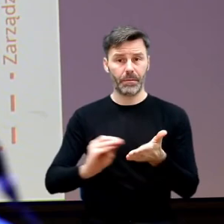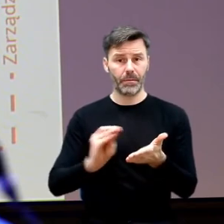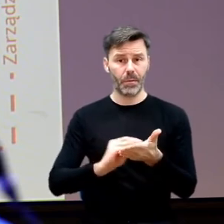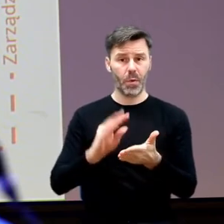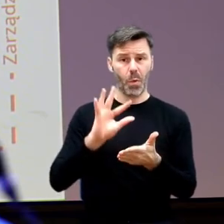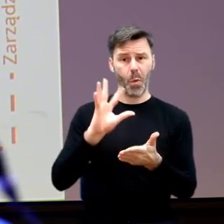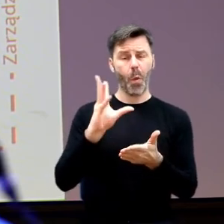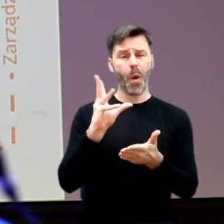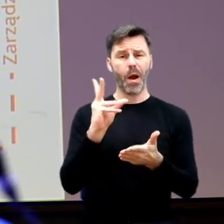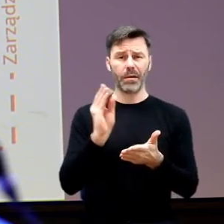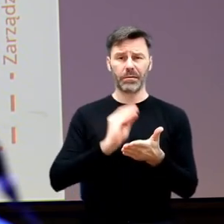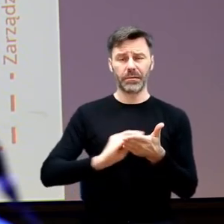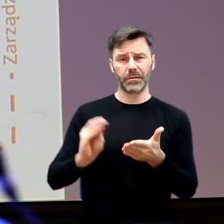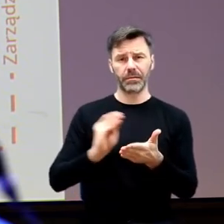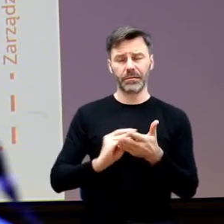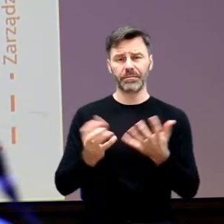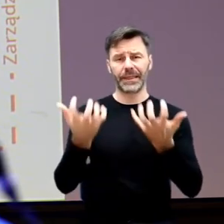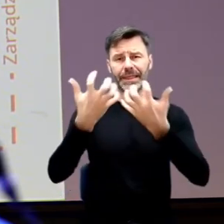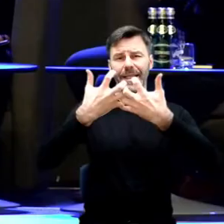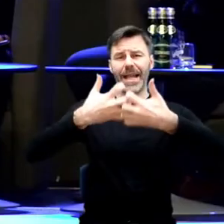Wiemy, jak w praktyce ciężko jest tą integrację osiągnąć.